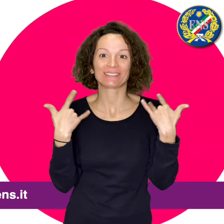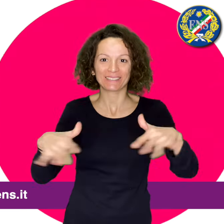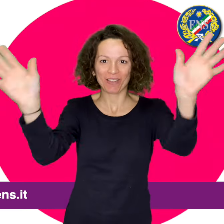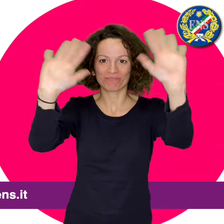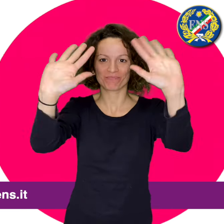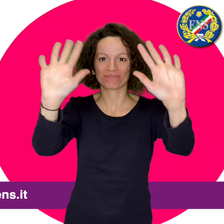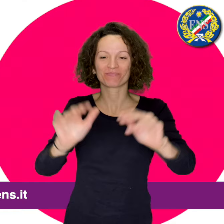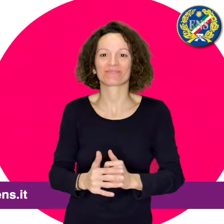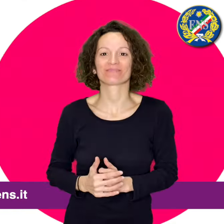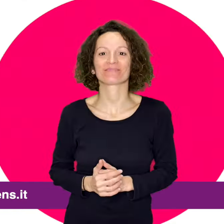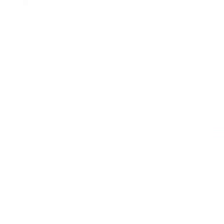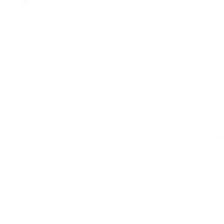Grazie e arrivederci